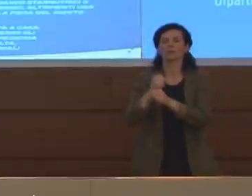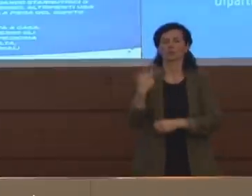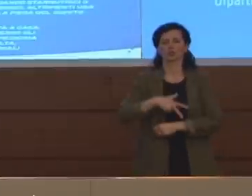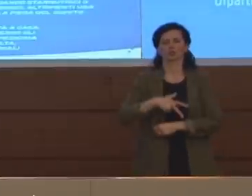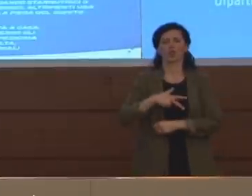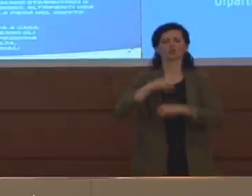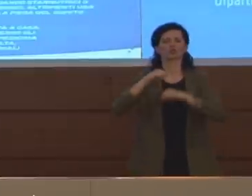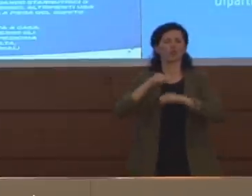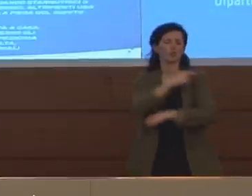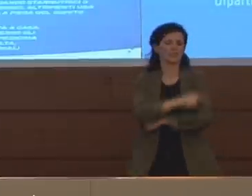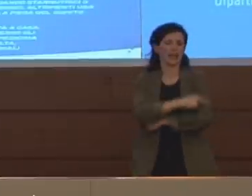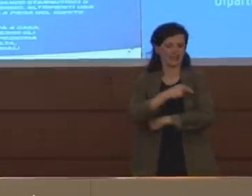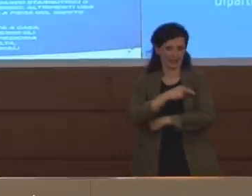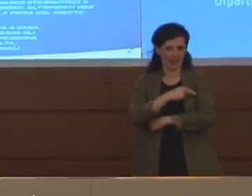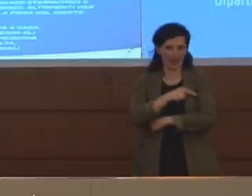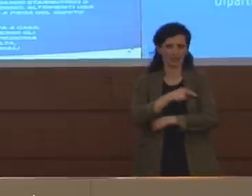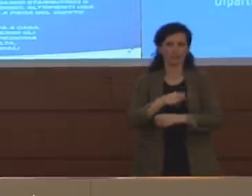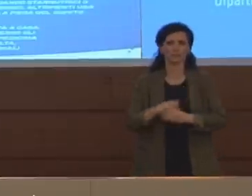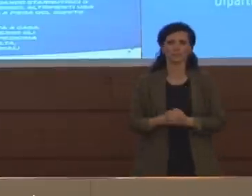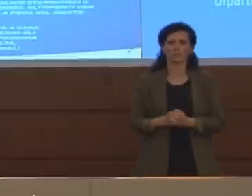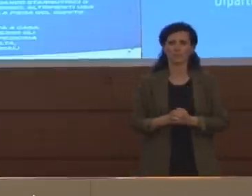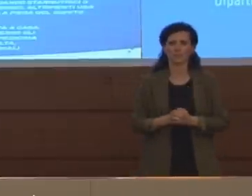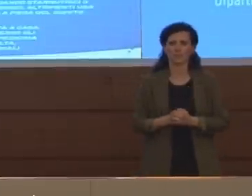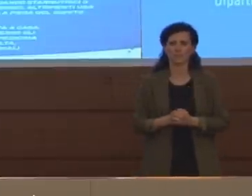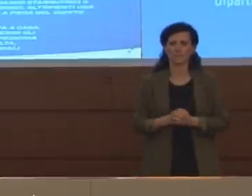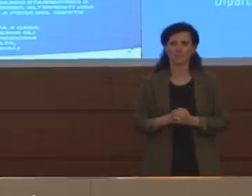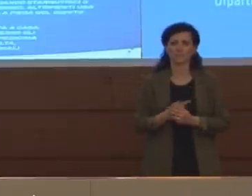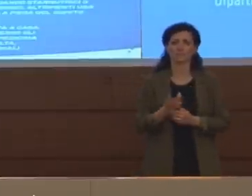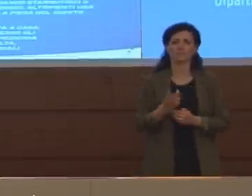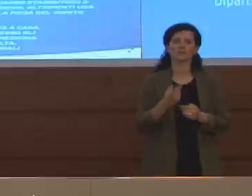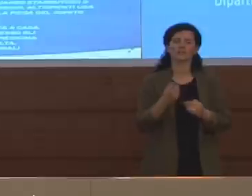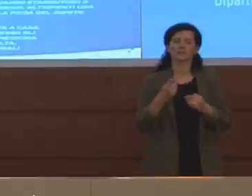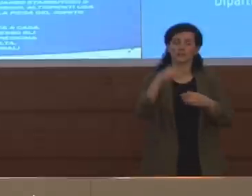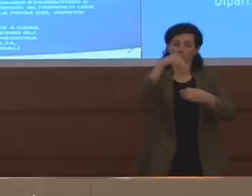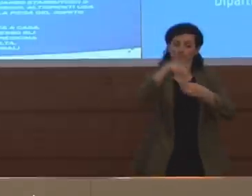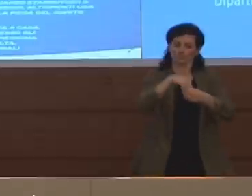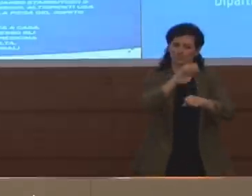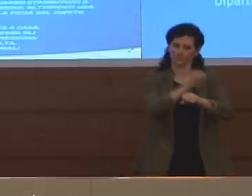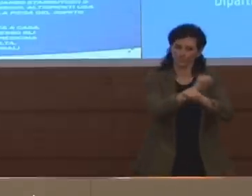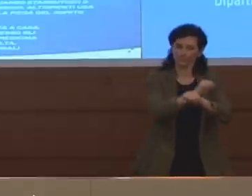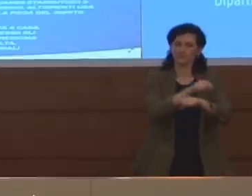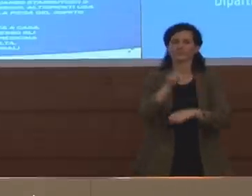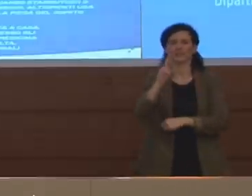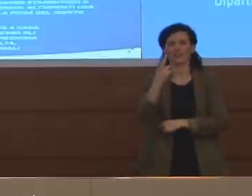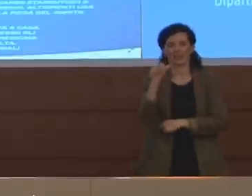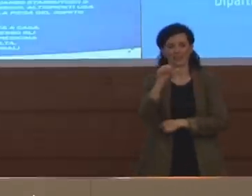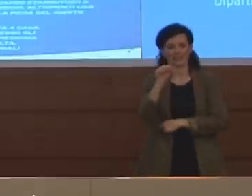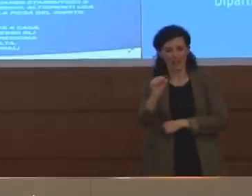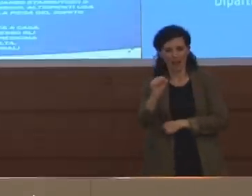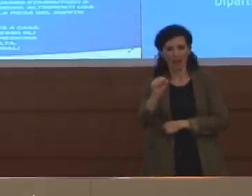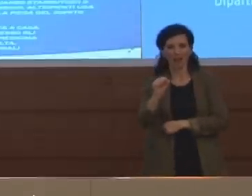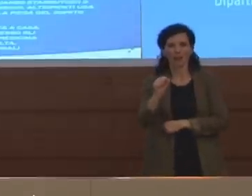in particolar modo per quanto riguarda gli istituti penitenziari, le RSA, le case di